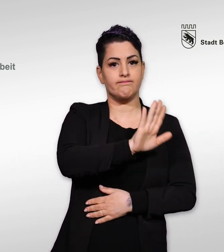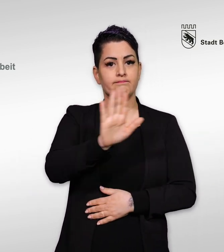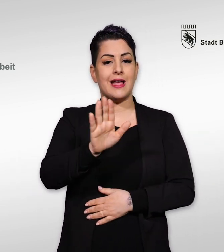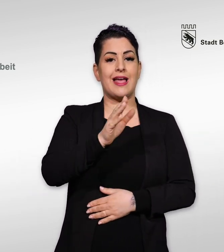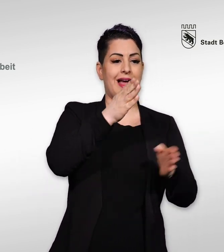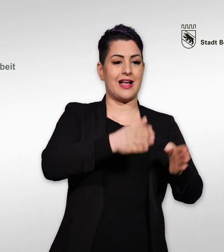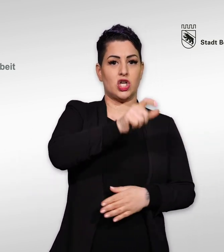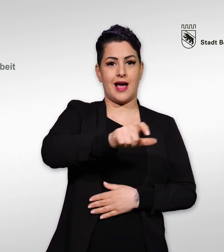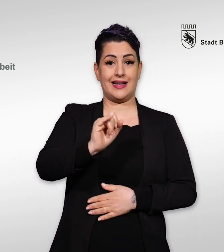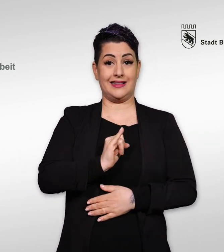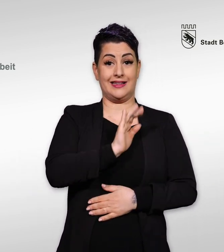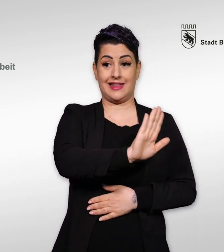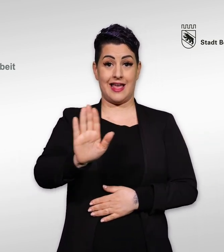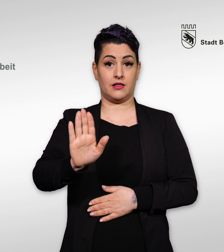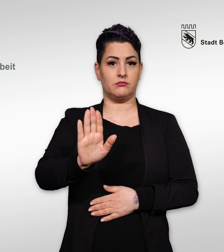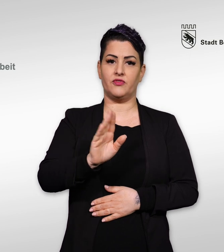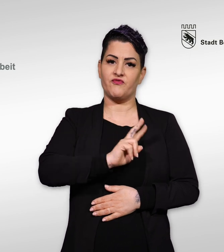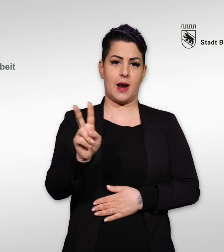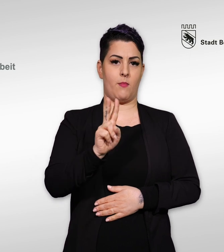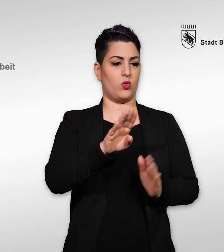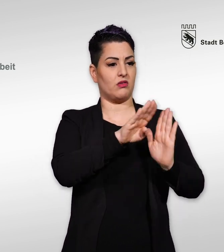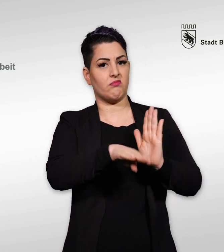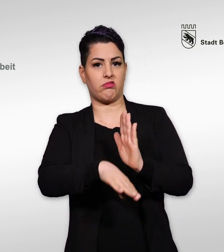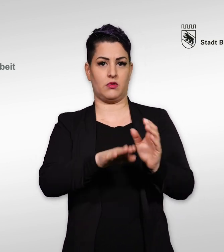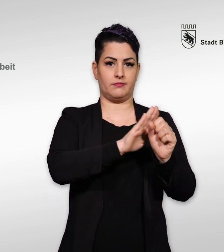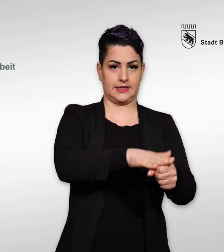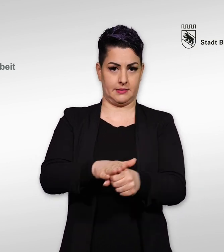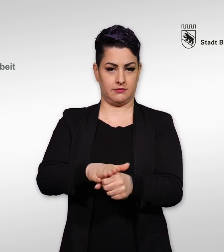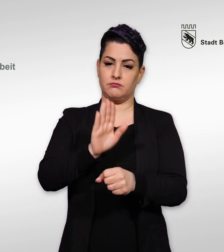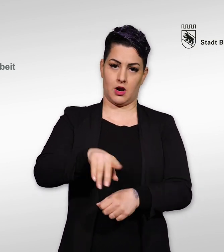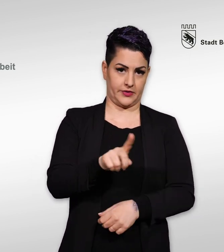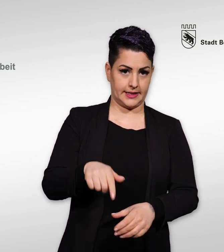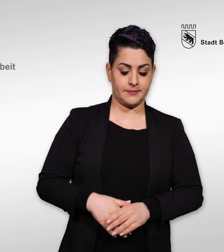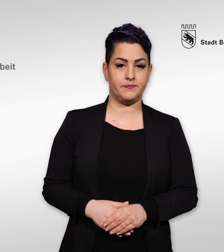oder seiner Geschlechtsidentität zu benachteiligen.